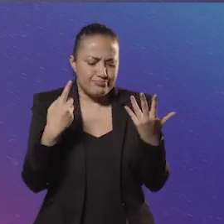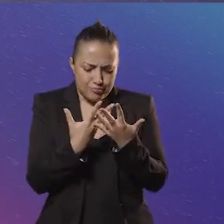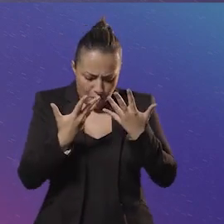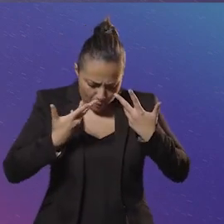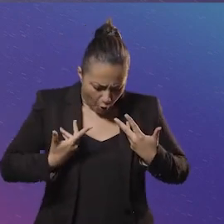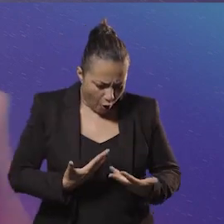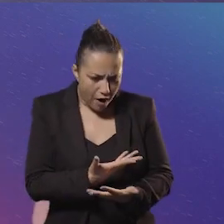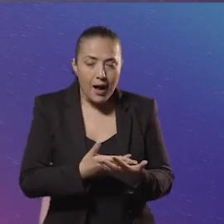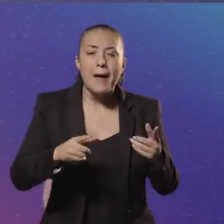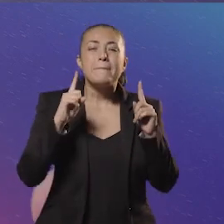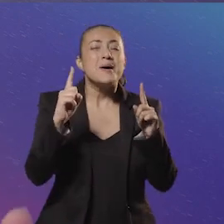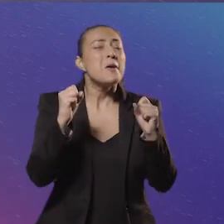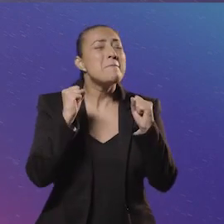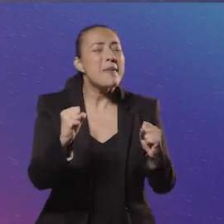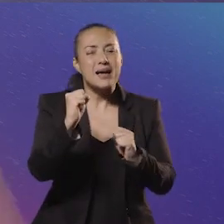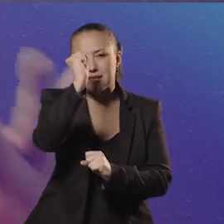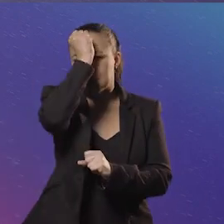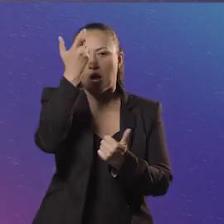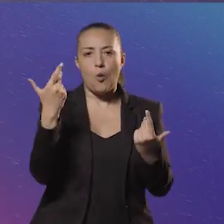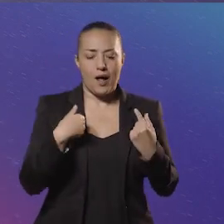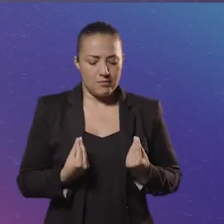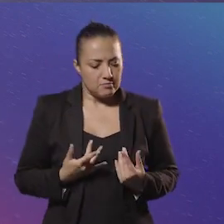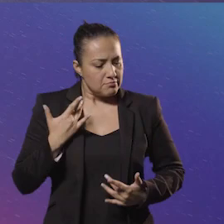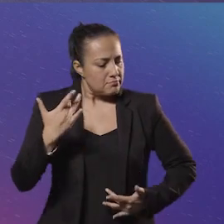pero principalmente por poder disfrutar la vida que tienes.